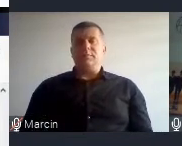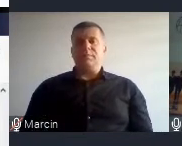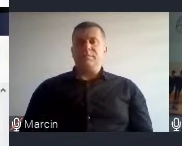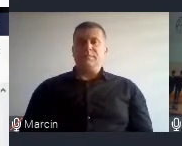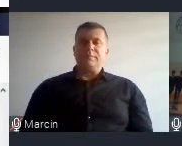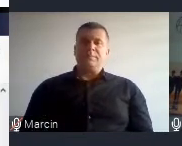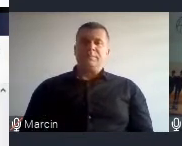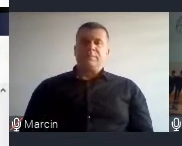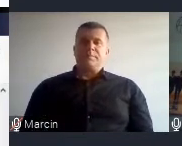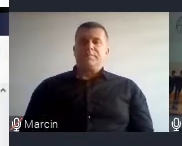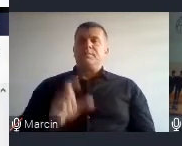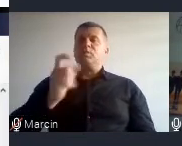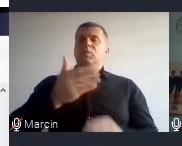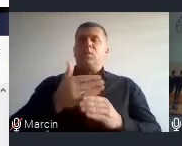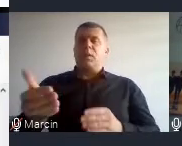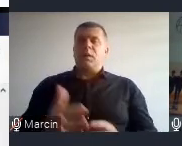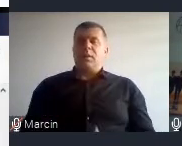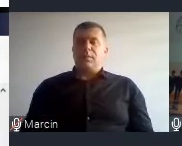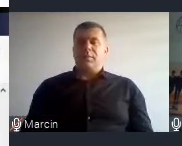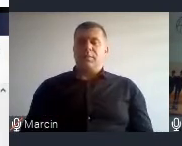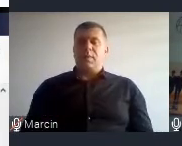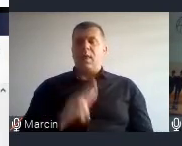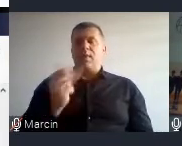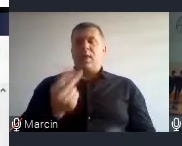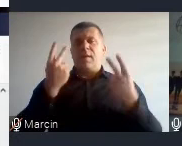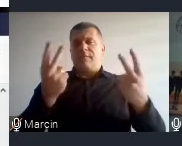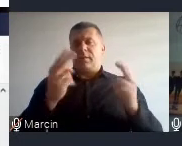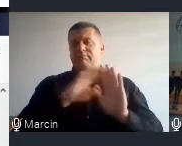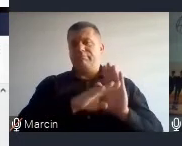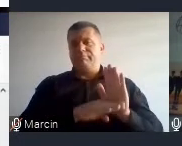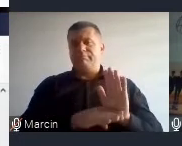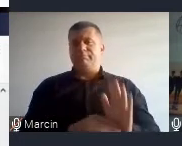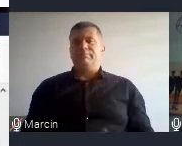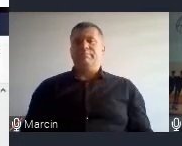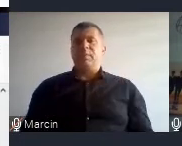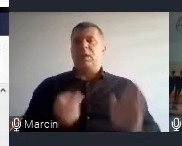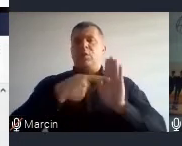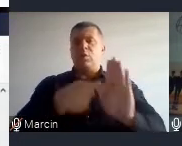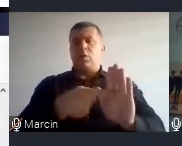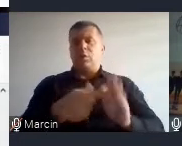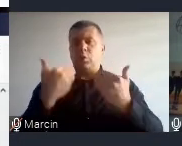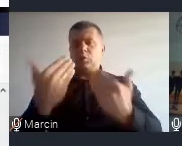Co dalej, proszę Państwa, z takich najistotniejszych zagadnień dotyczących udzielania zamówień.